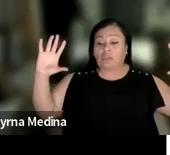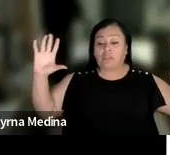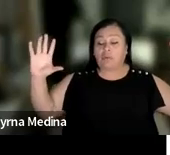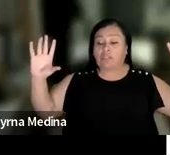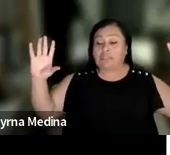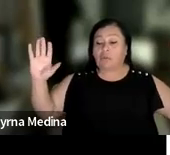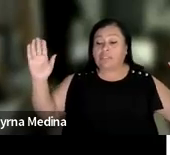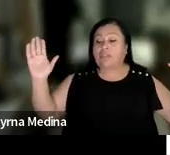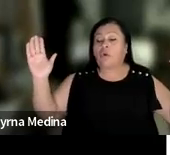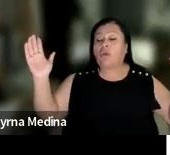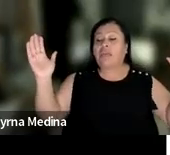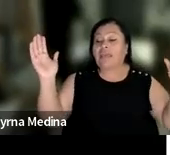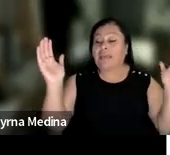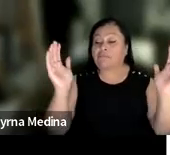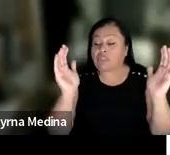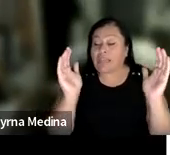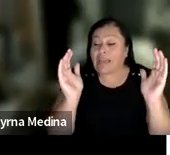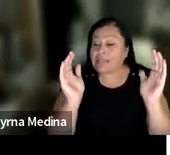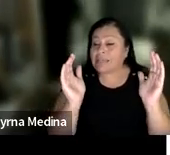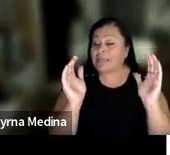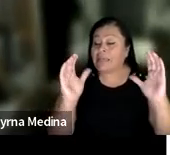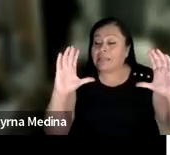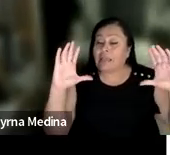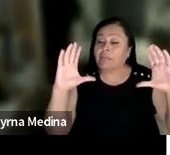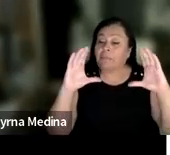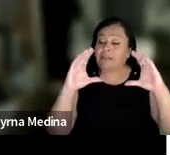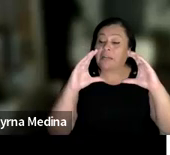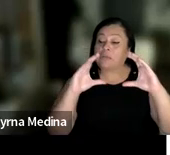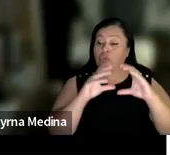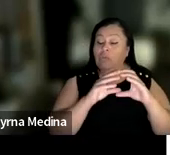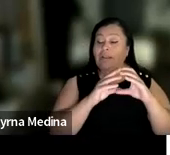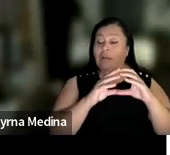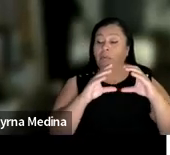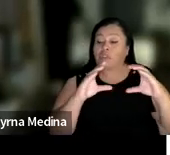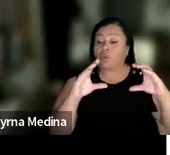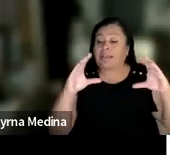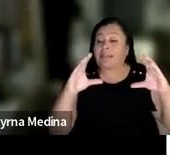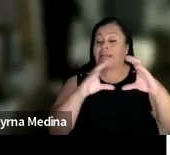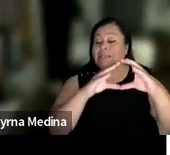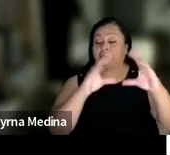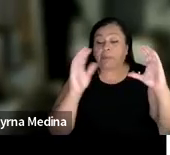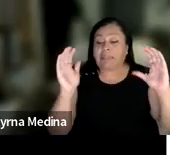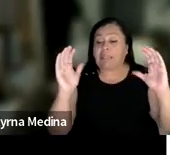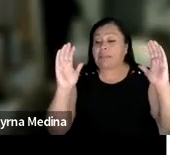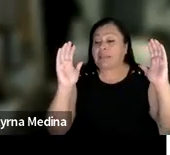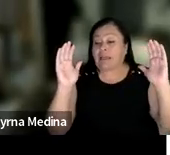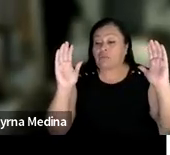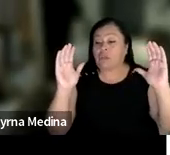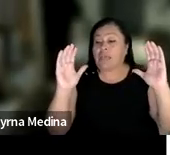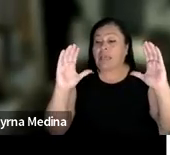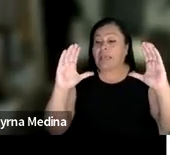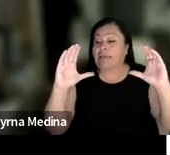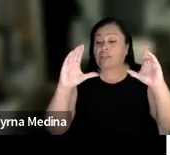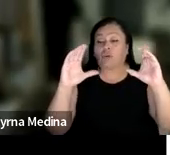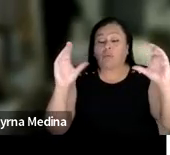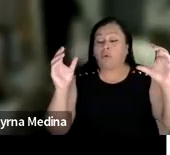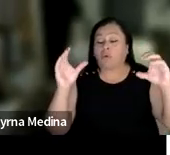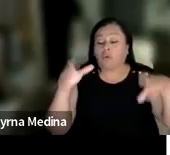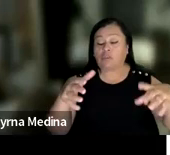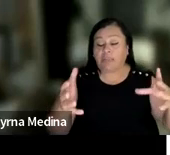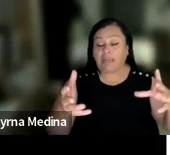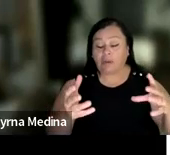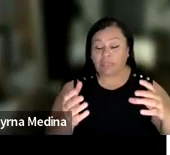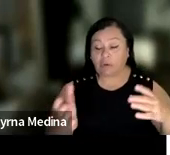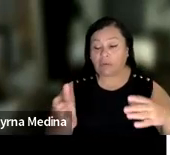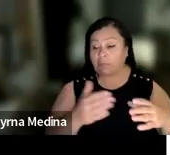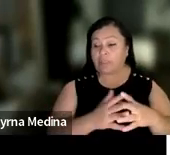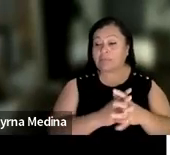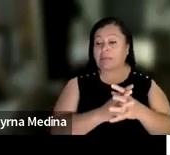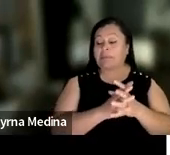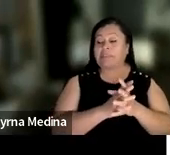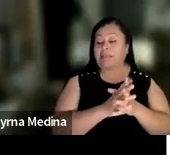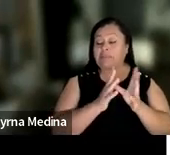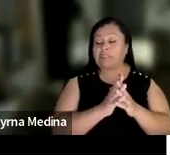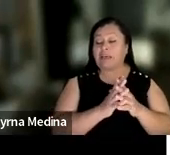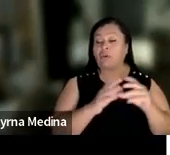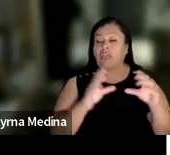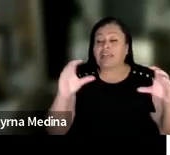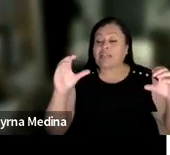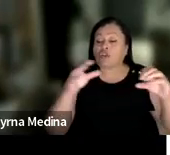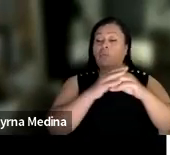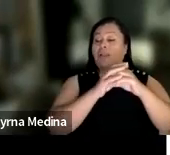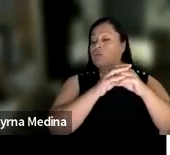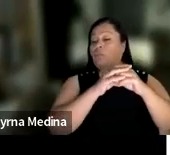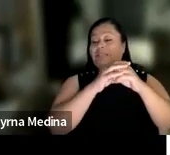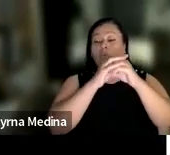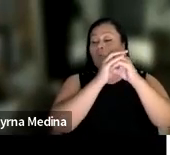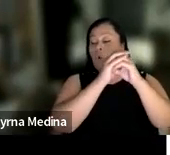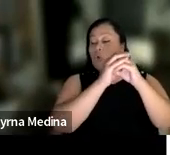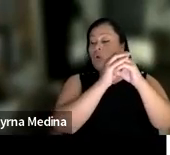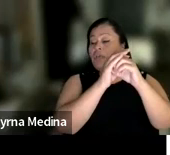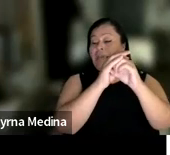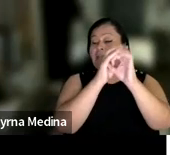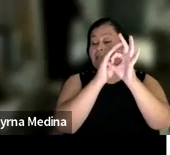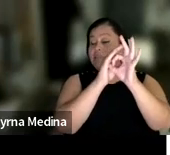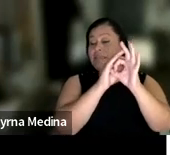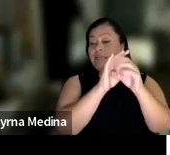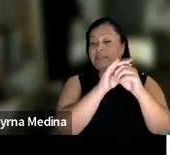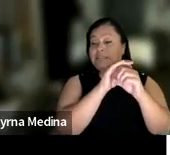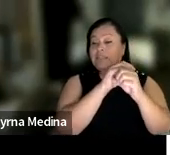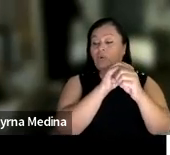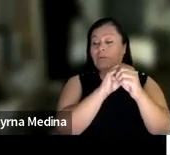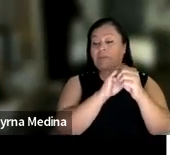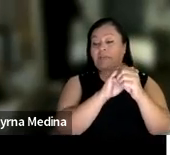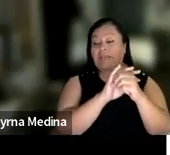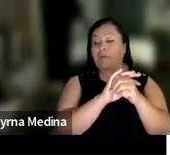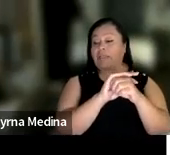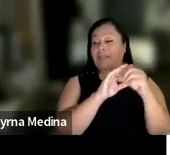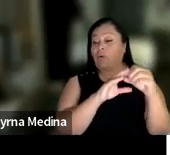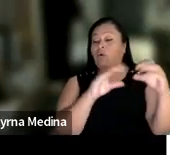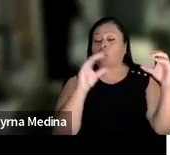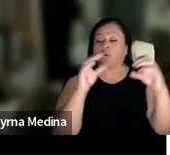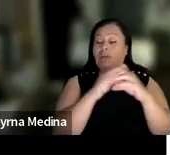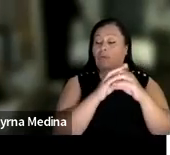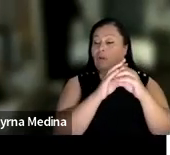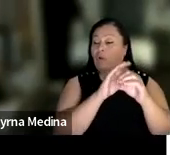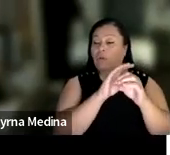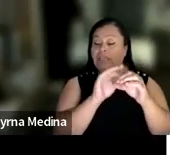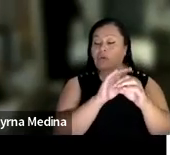Ustedes ya, como les he estado diciendo, se hace tan reducido el campo visual, que es simplemente a 20 grados, que es como lo explican en un vídeo que vimos la semana del mes pasado, que es como la escopeta un cono el es el círculo más pequeño del cono o el ojillo de una escopeta así de pequeño es el campo visual.